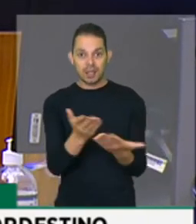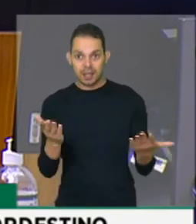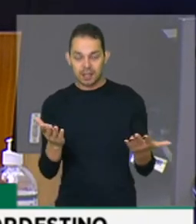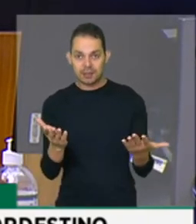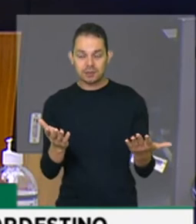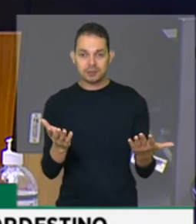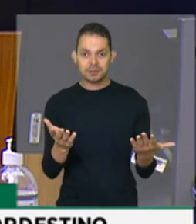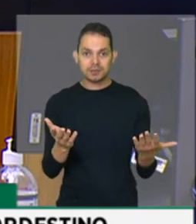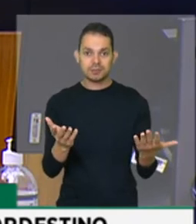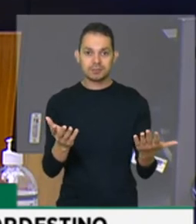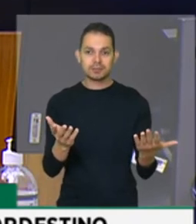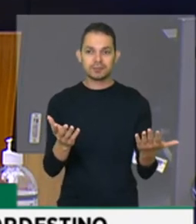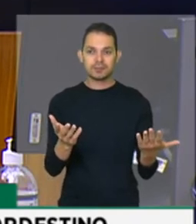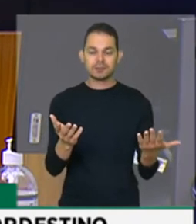FOREM PELA... PELA APROVAÇÃO DO REQUERIMENTO, PERMANEÇAM